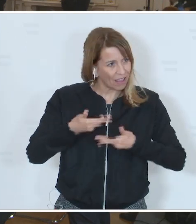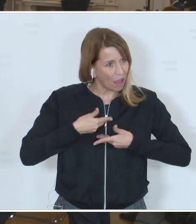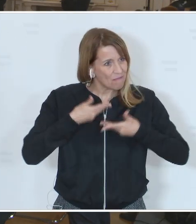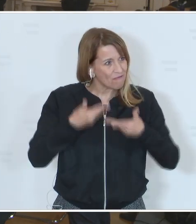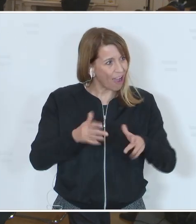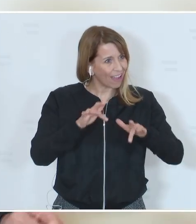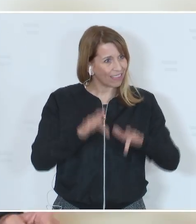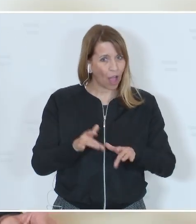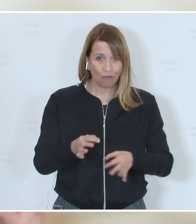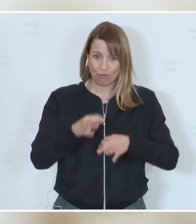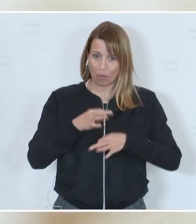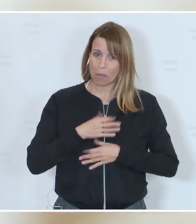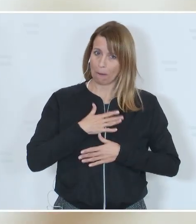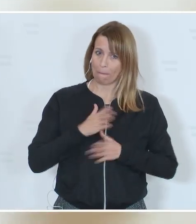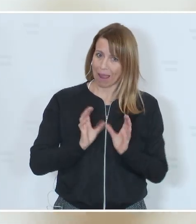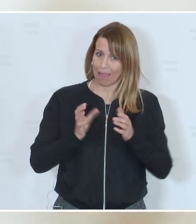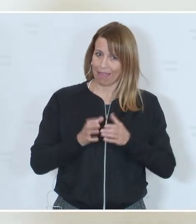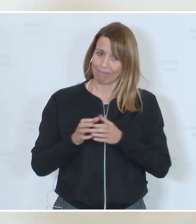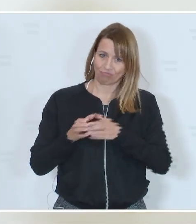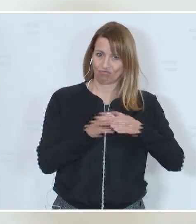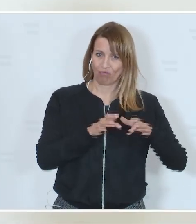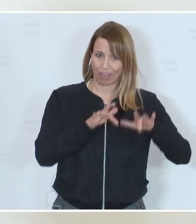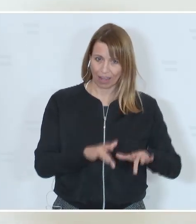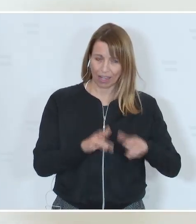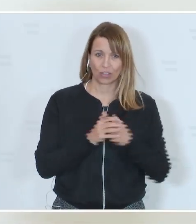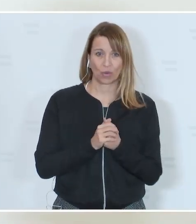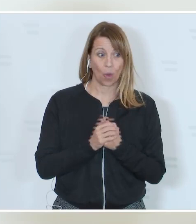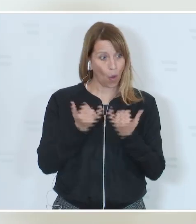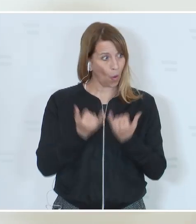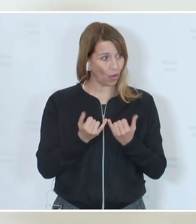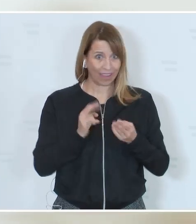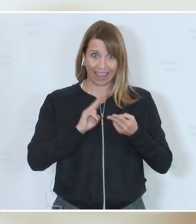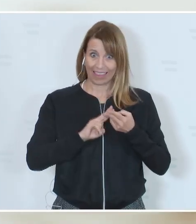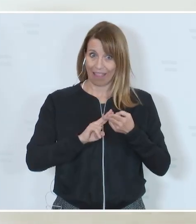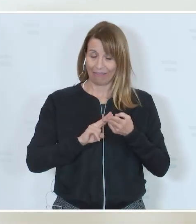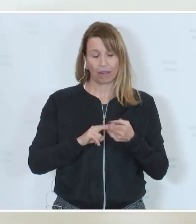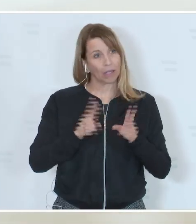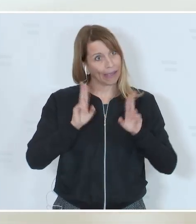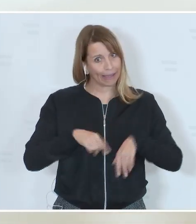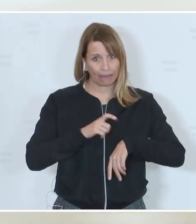meiner Delegation zukommen haben lassen. Dieses Treffen findet zur richtigen Zeit statt. Es gibt